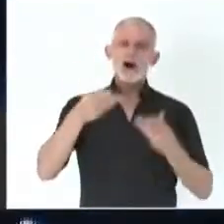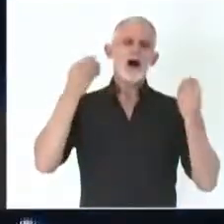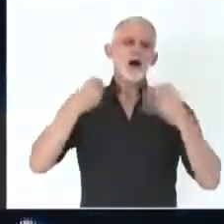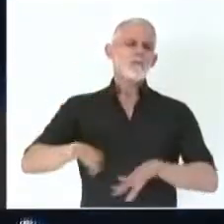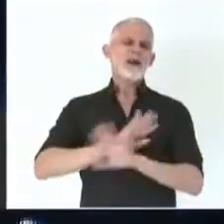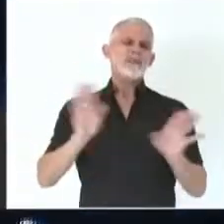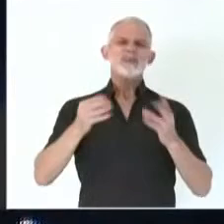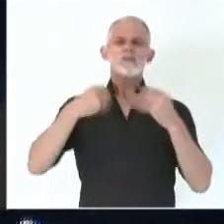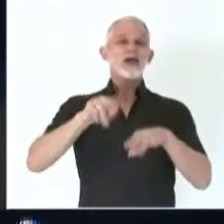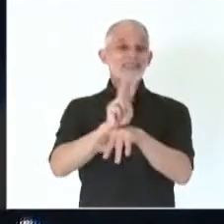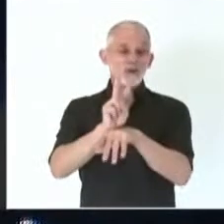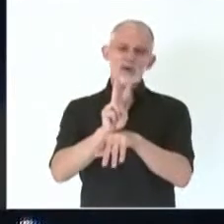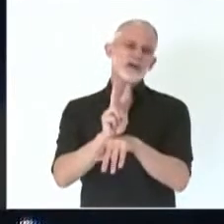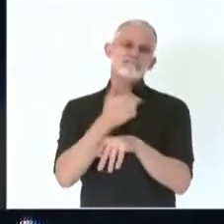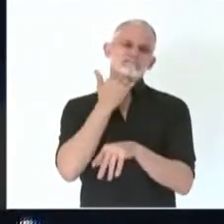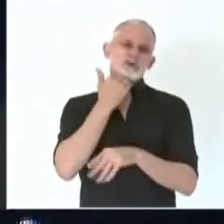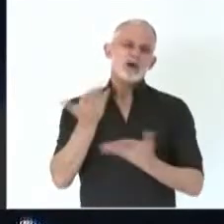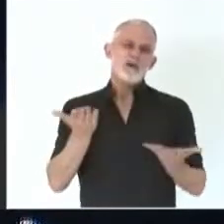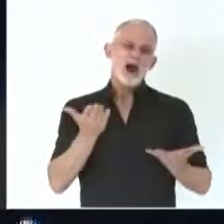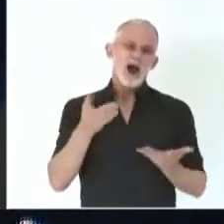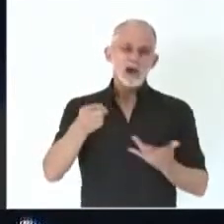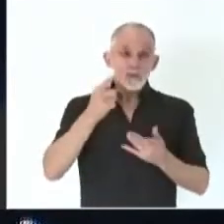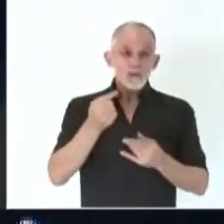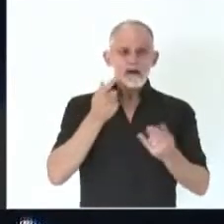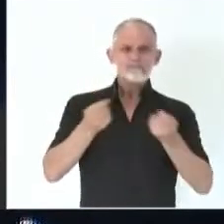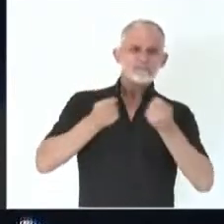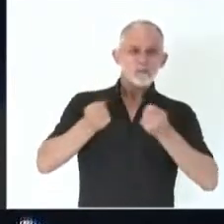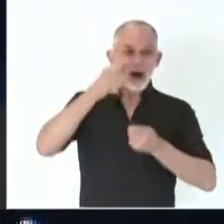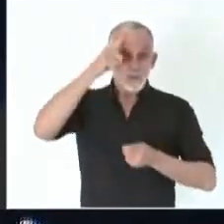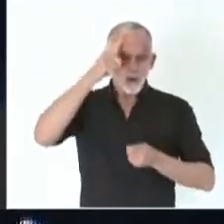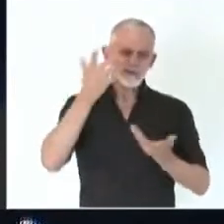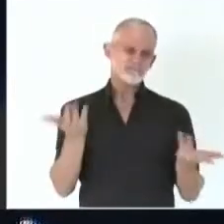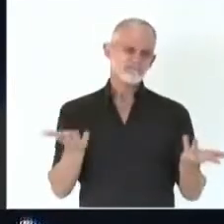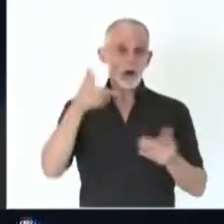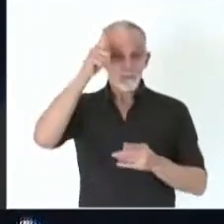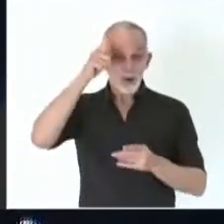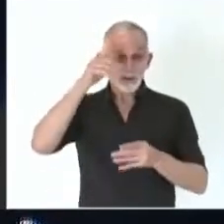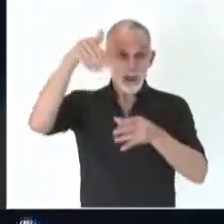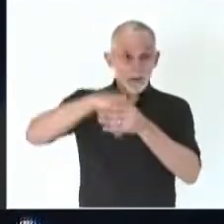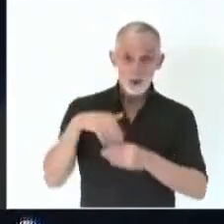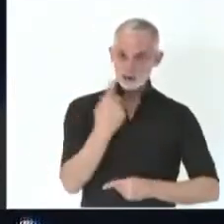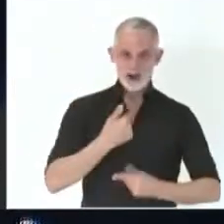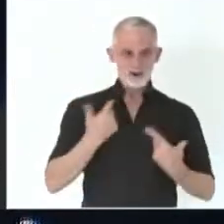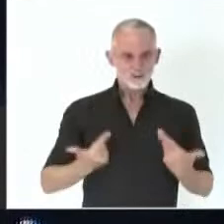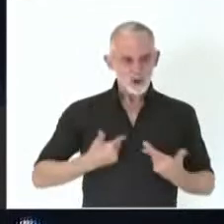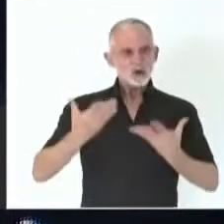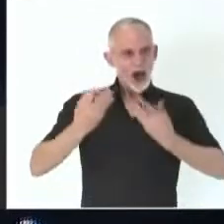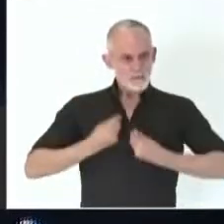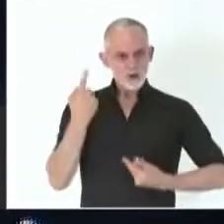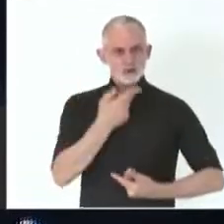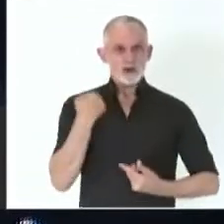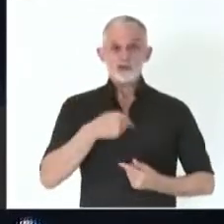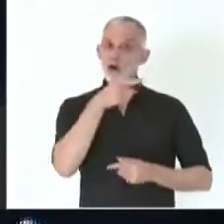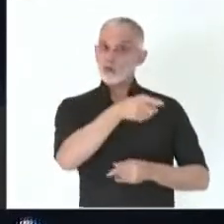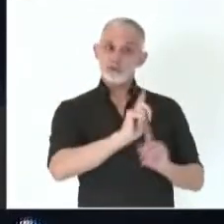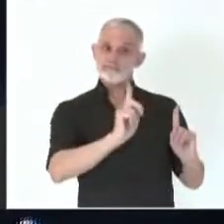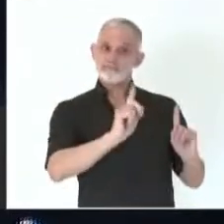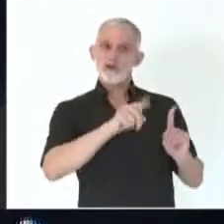COMBATIR CON JORGE MACRI, ESTO ES UN MAL MOMENTO. LO QUE ME DOY CUENTA ES QUE